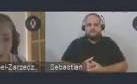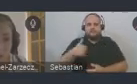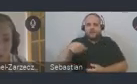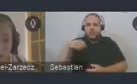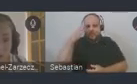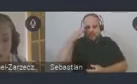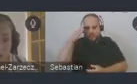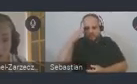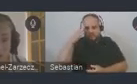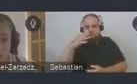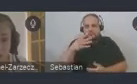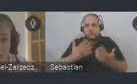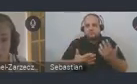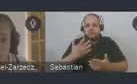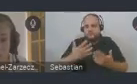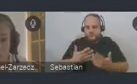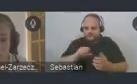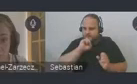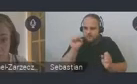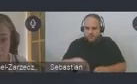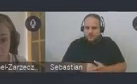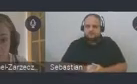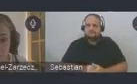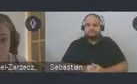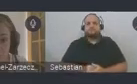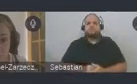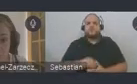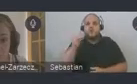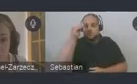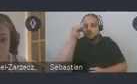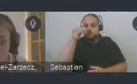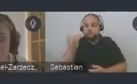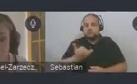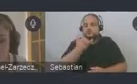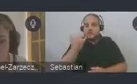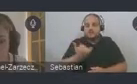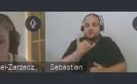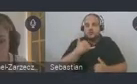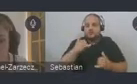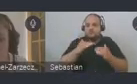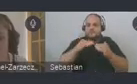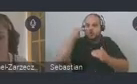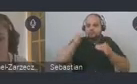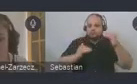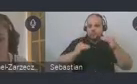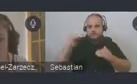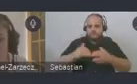"Brak umiejętności obsługi komputera uczestników". "Uczestnicy są bardzo często na różnych poziomach wiedzy".